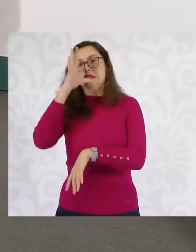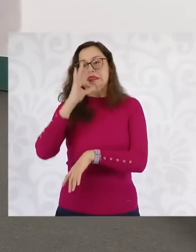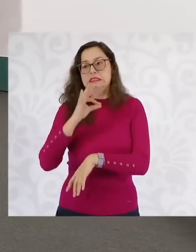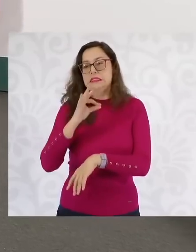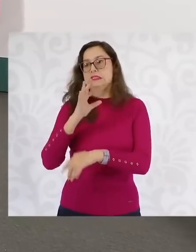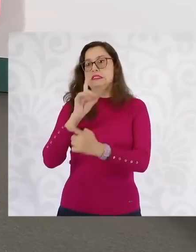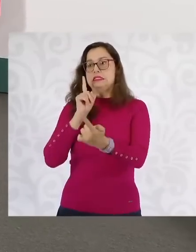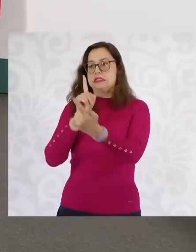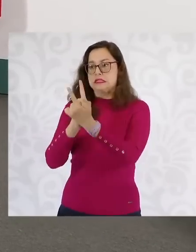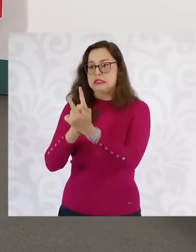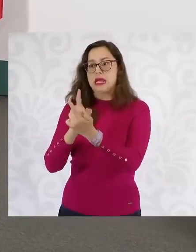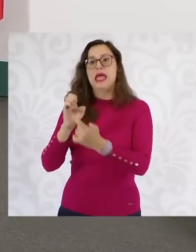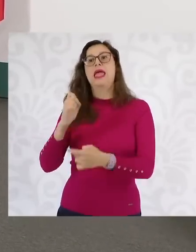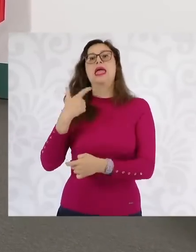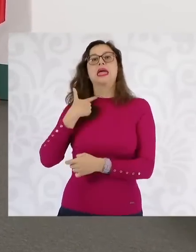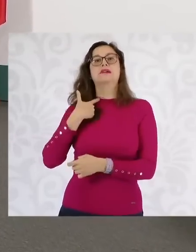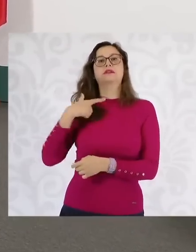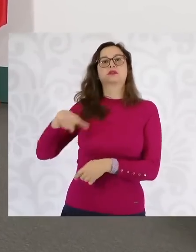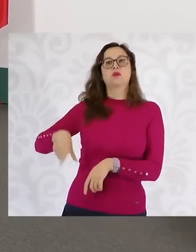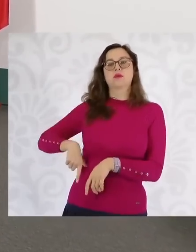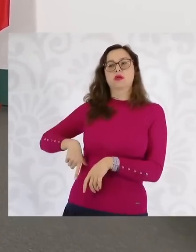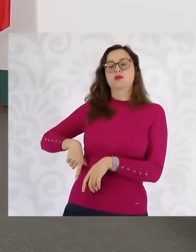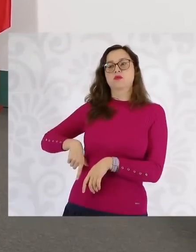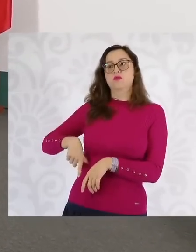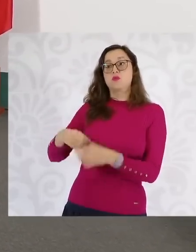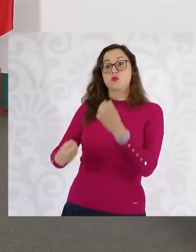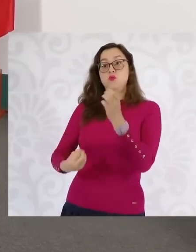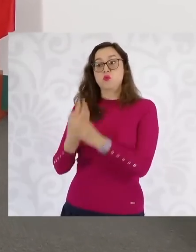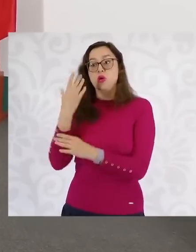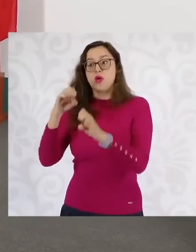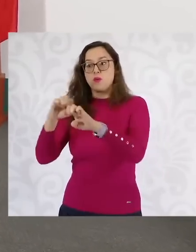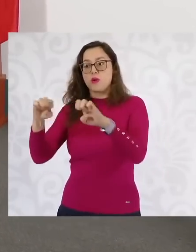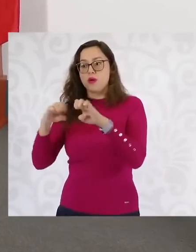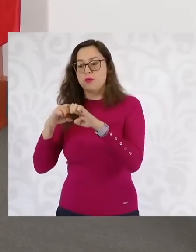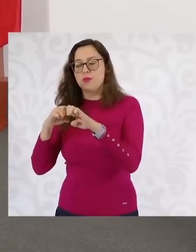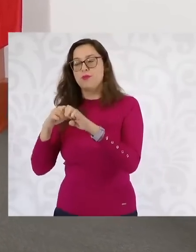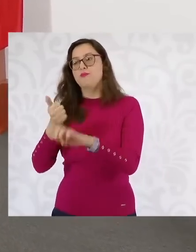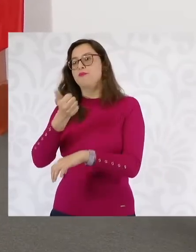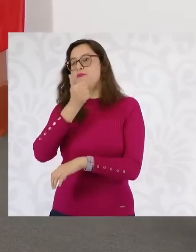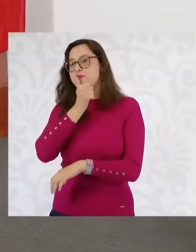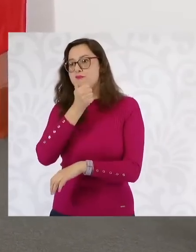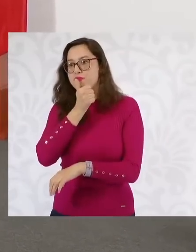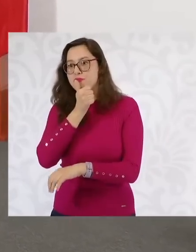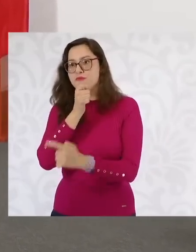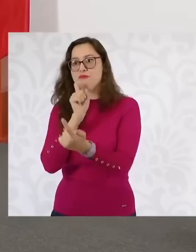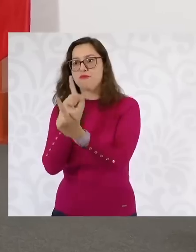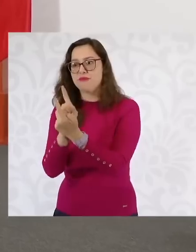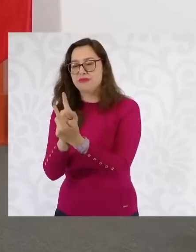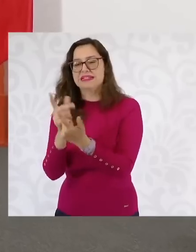mi objetivo pues era también ir a visitar antes de que se fuera el anterior gobernador como fue